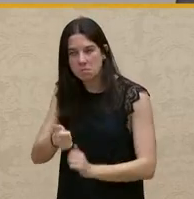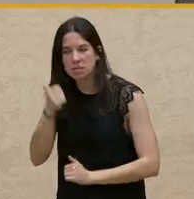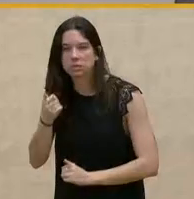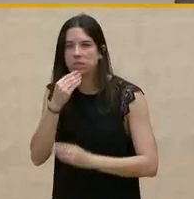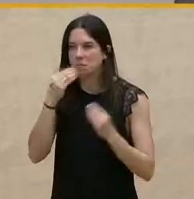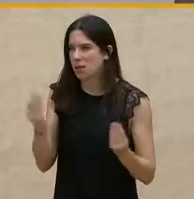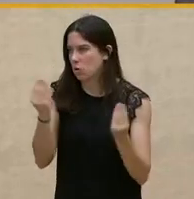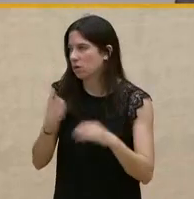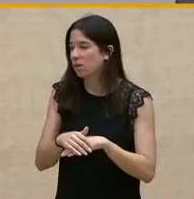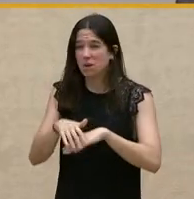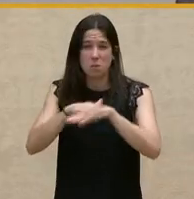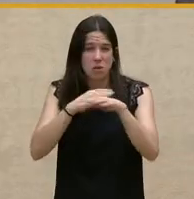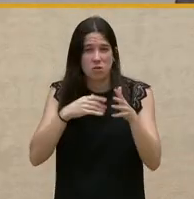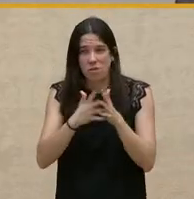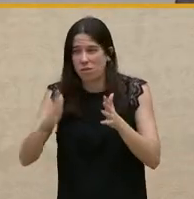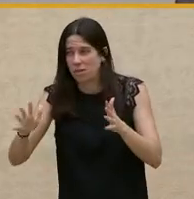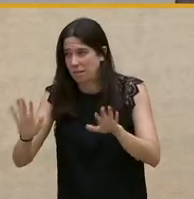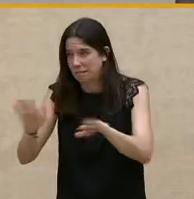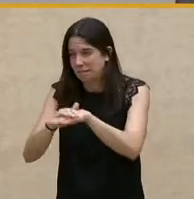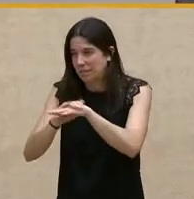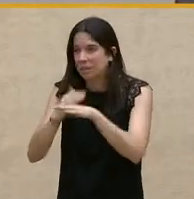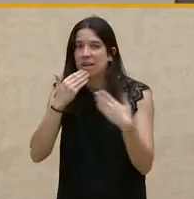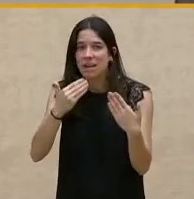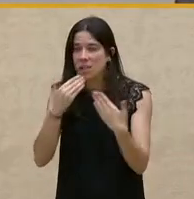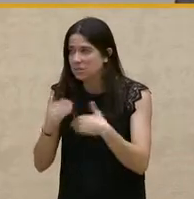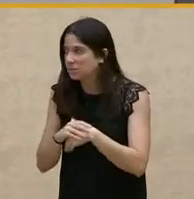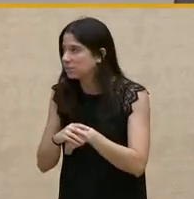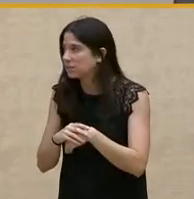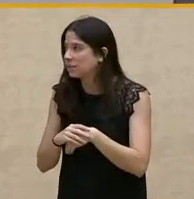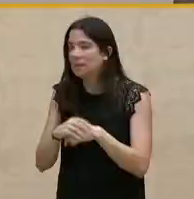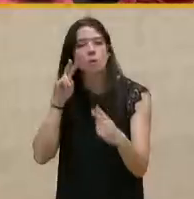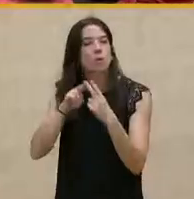Perdonad que me haya alargado, muchísimas gracias y hasta otro día.